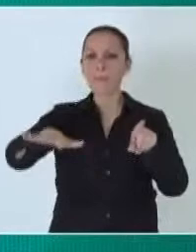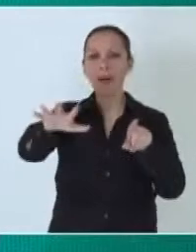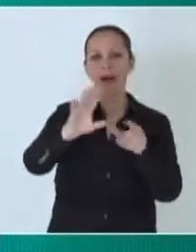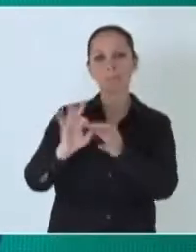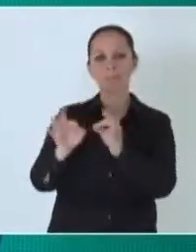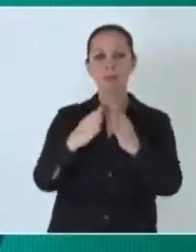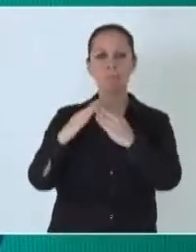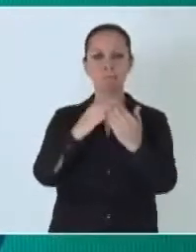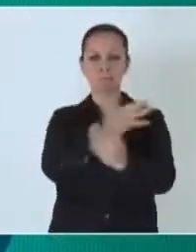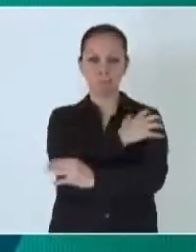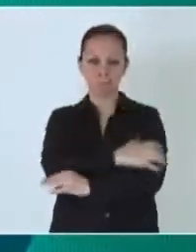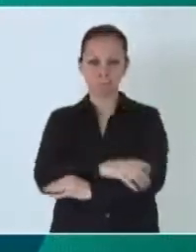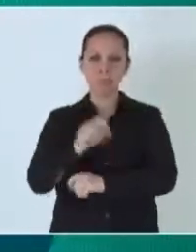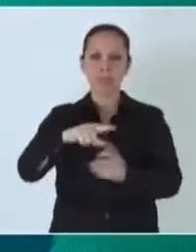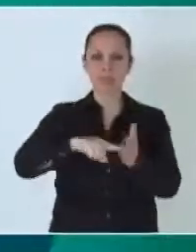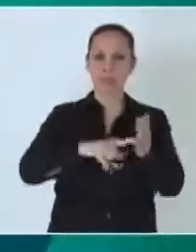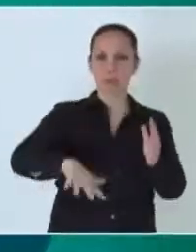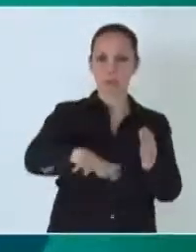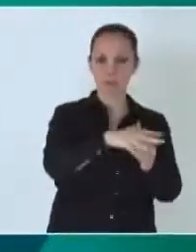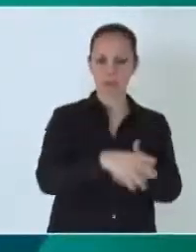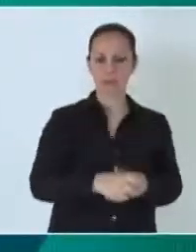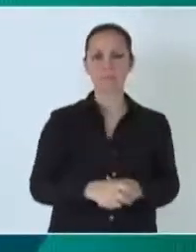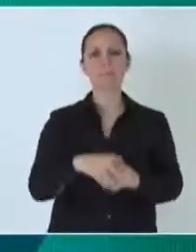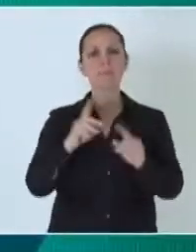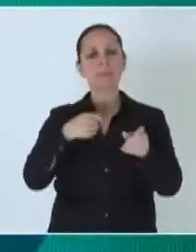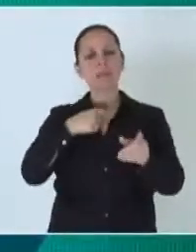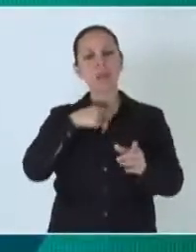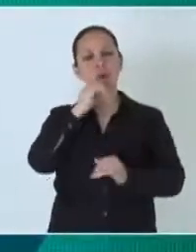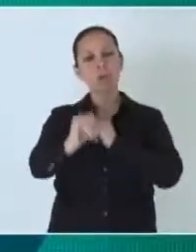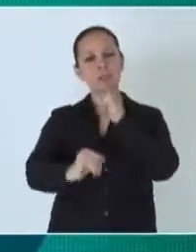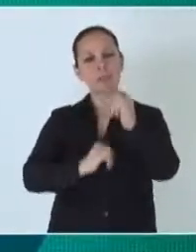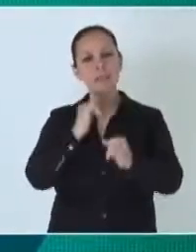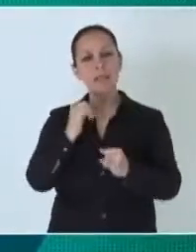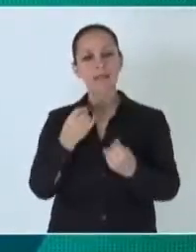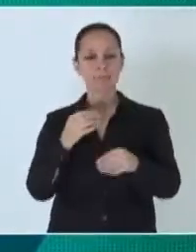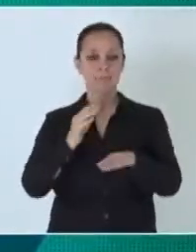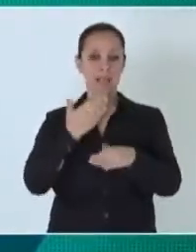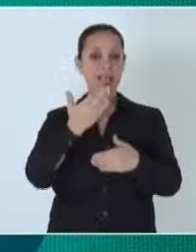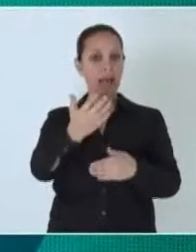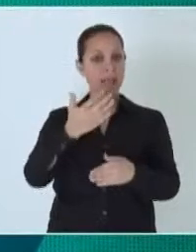TENGAN QUE ALIMENTAR Y SOLUCIONAR LAS CUESTIONES